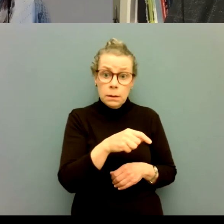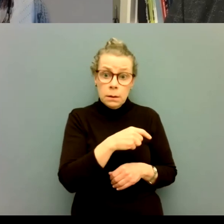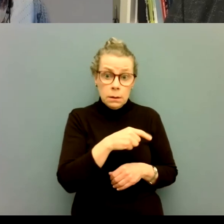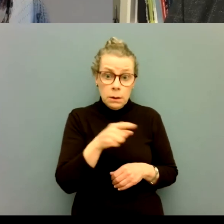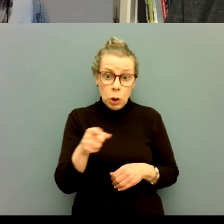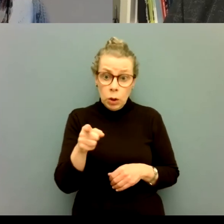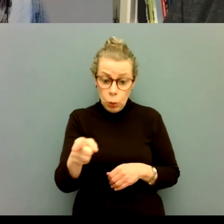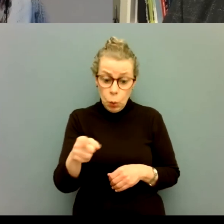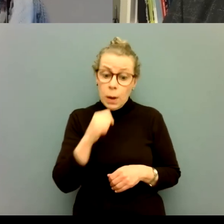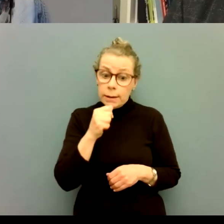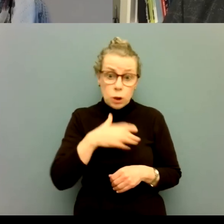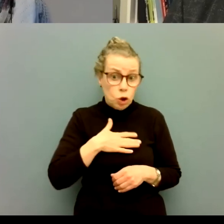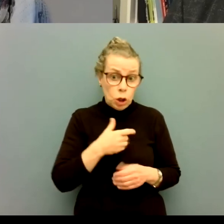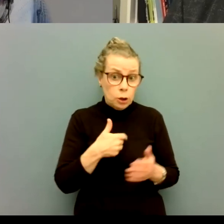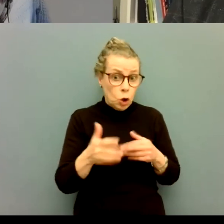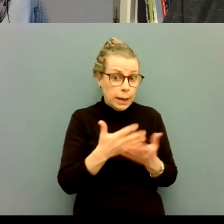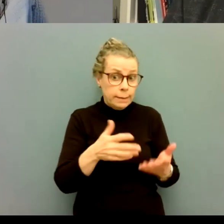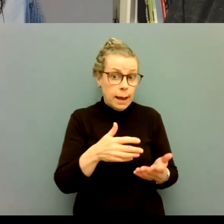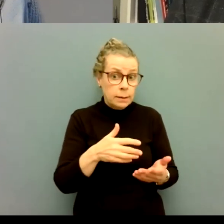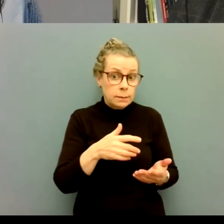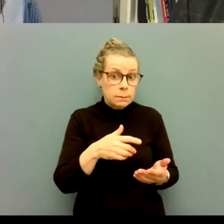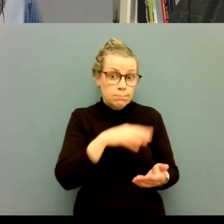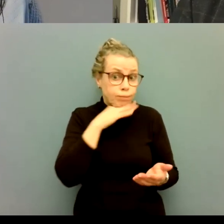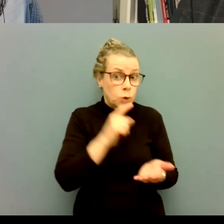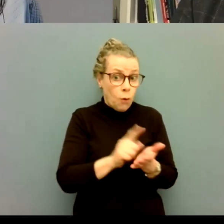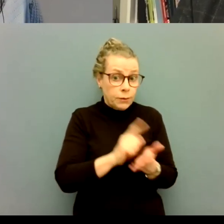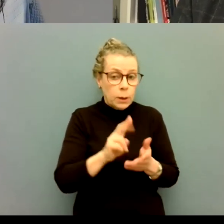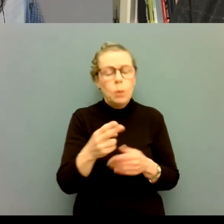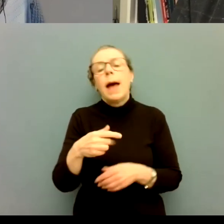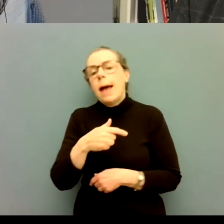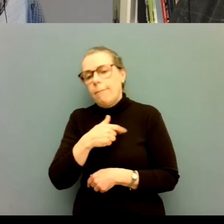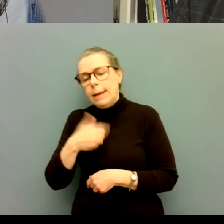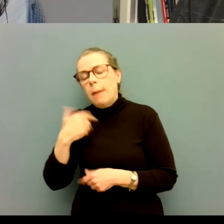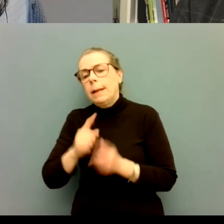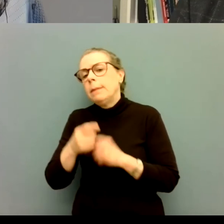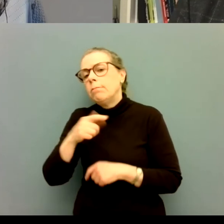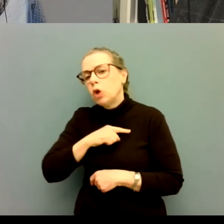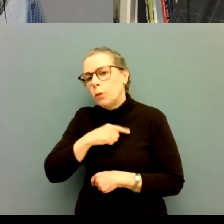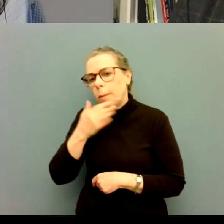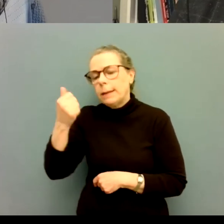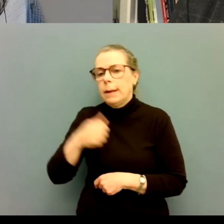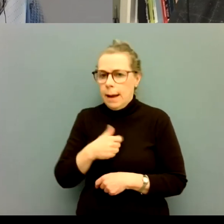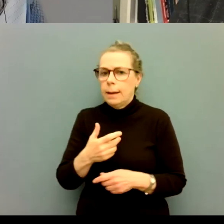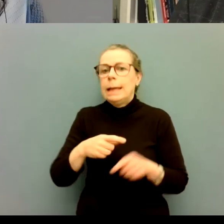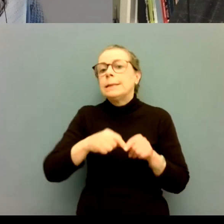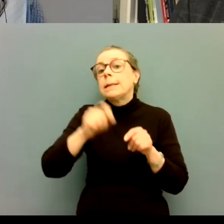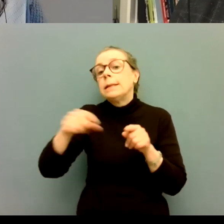Det görs inte tillräckligt i dag? Den typen av...? Det kan vi bli bättre på.